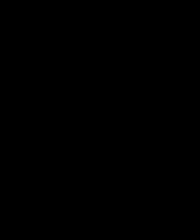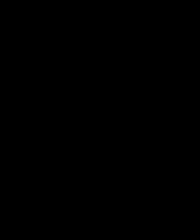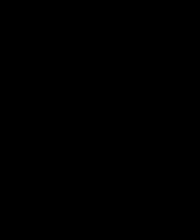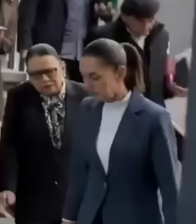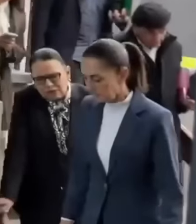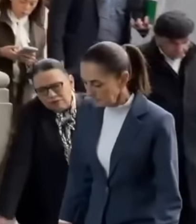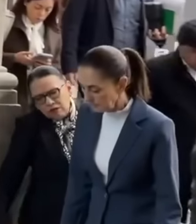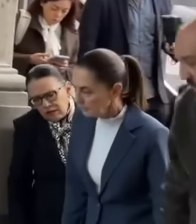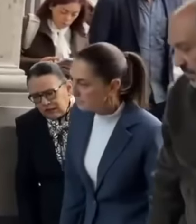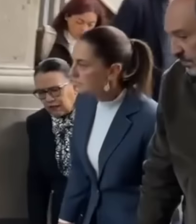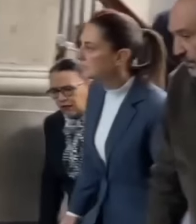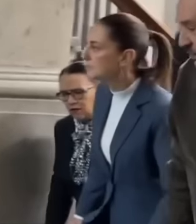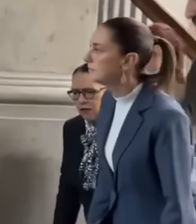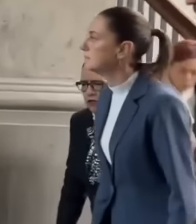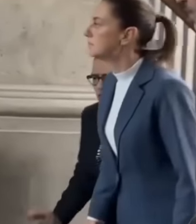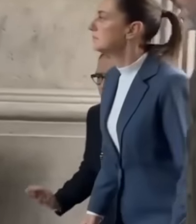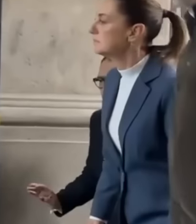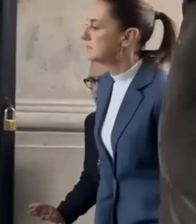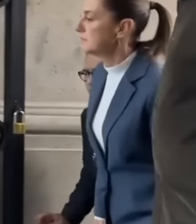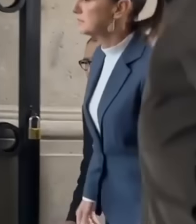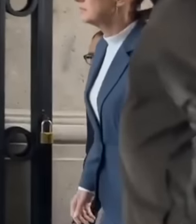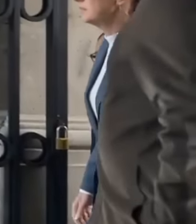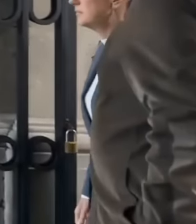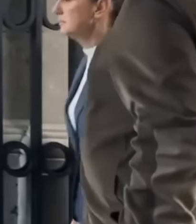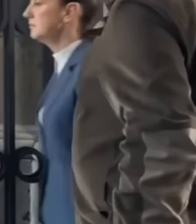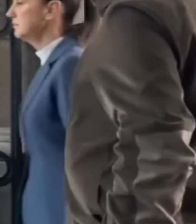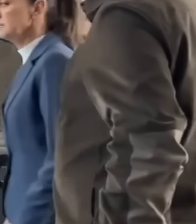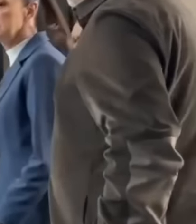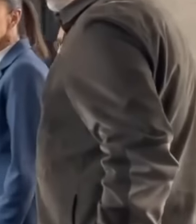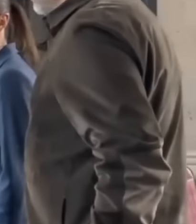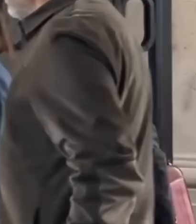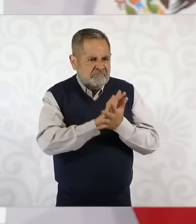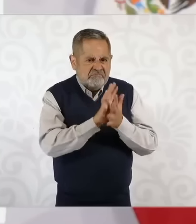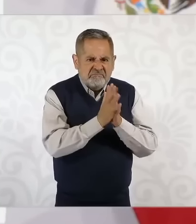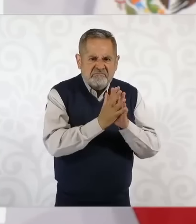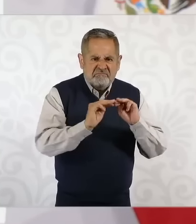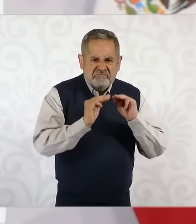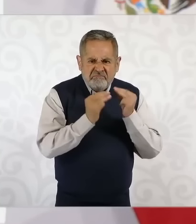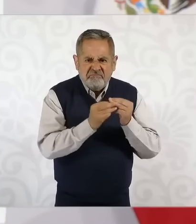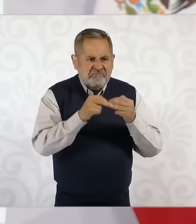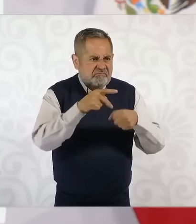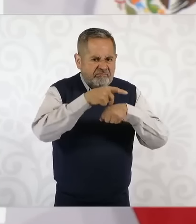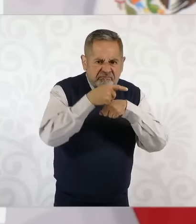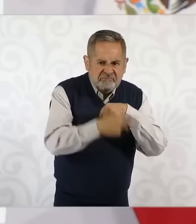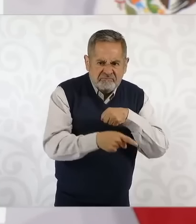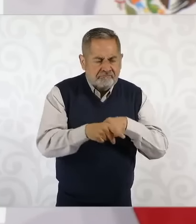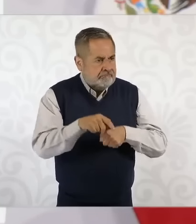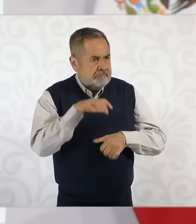[música] En la conferencia de prensa matutina de hoy, Omar García Harfuch sacudió el panorama nacional al